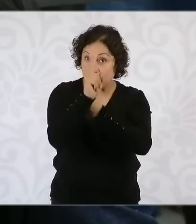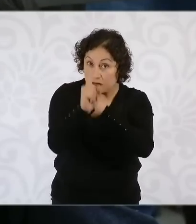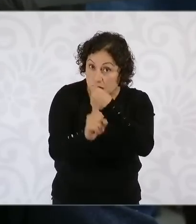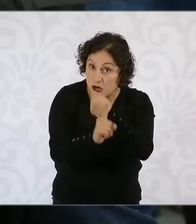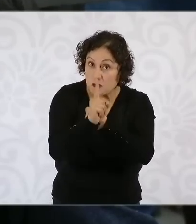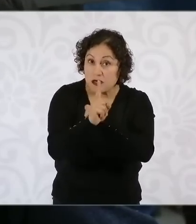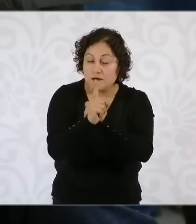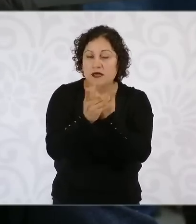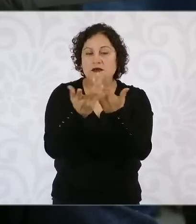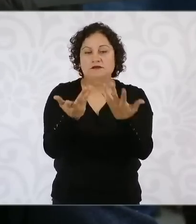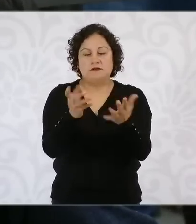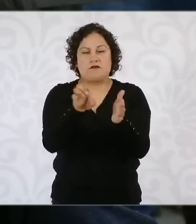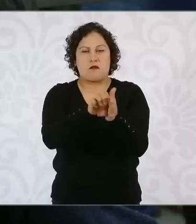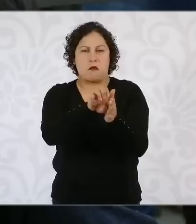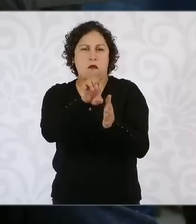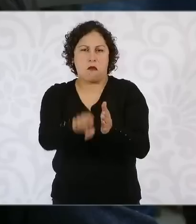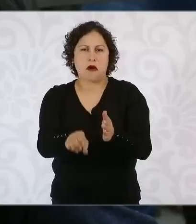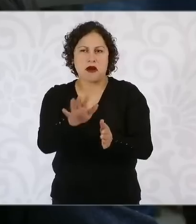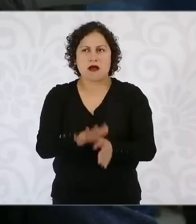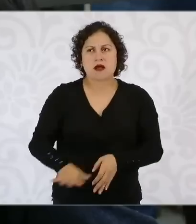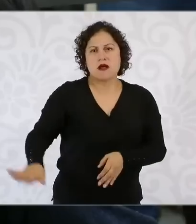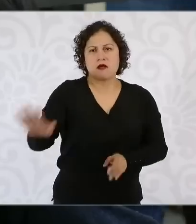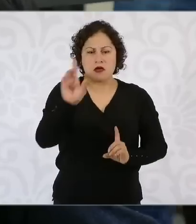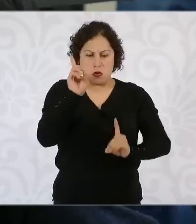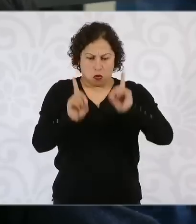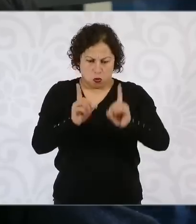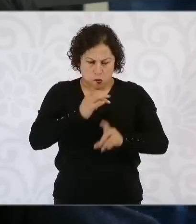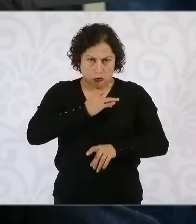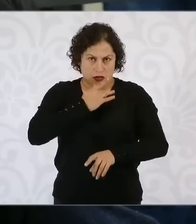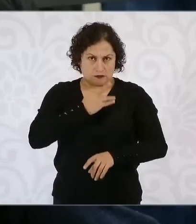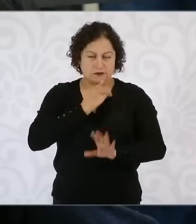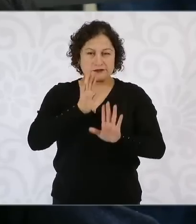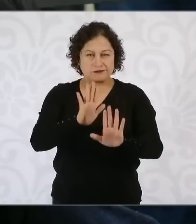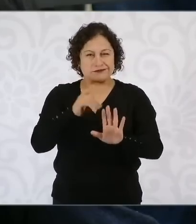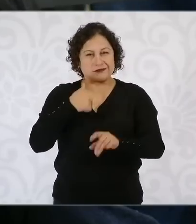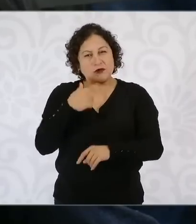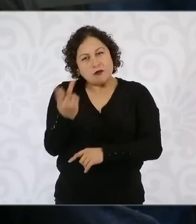incertidumbre aquí yo le quisiera preguntar si cabría dentro de los planes que tiene previstos